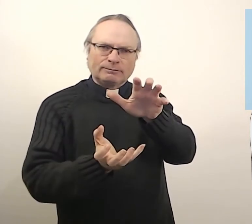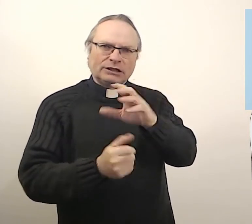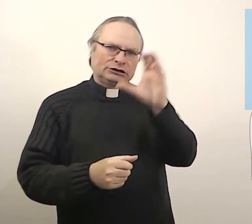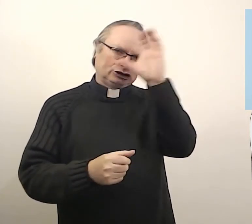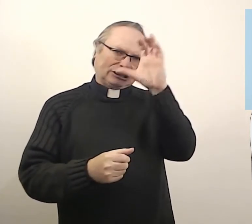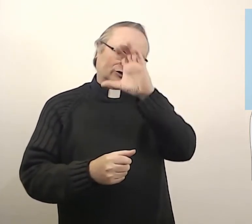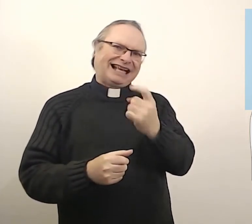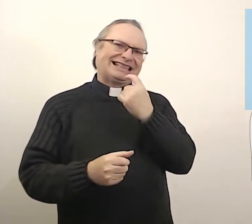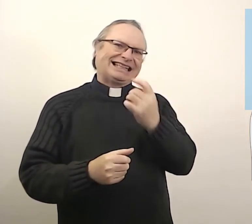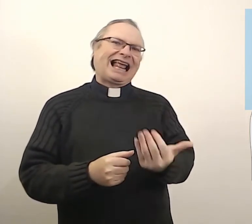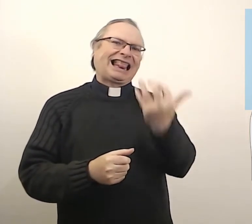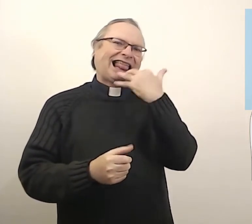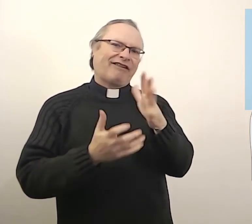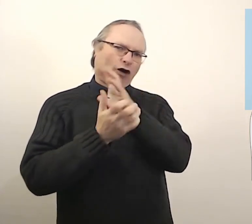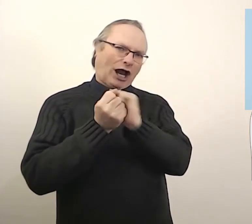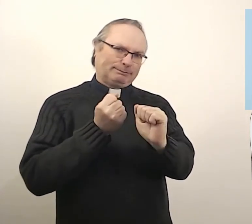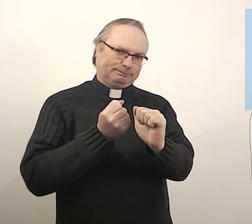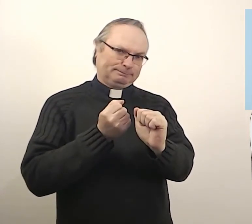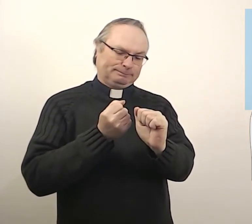cherchant qui dévorer.